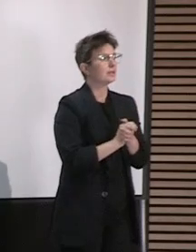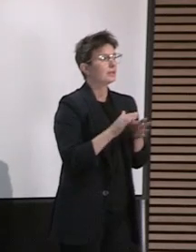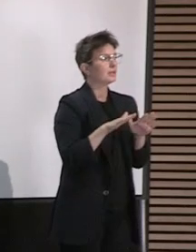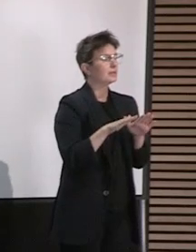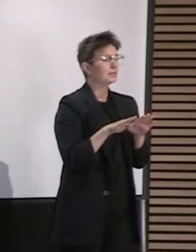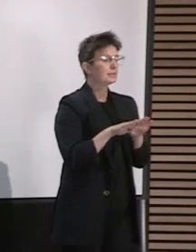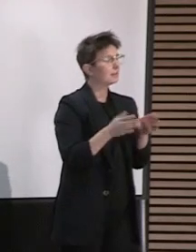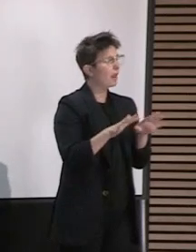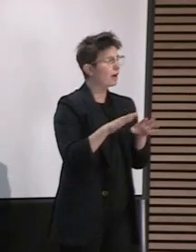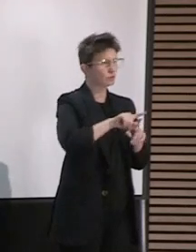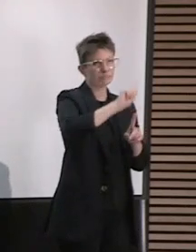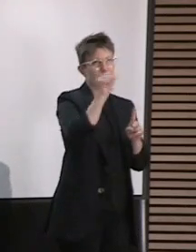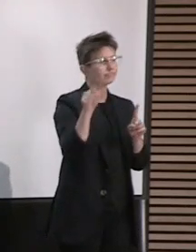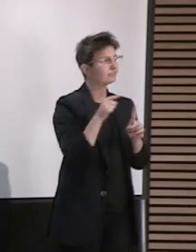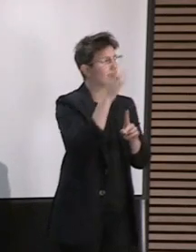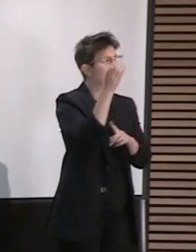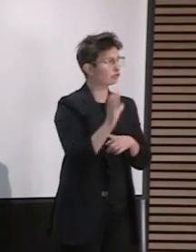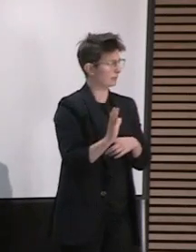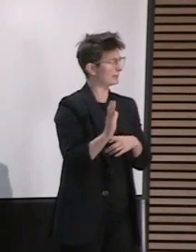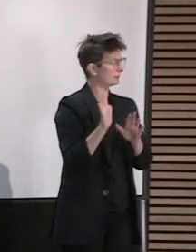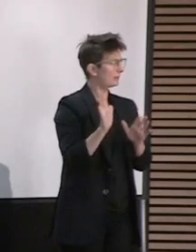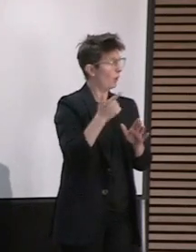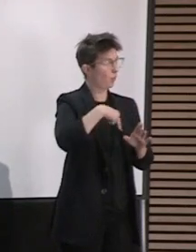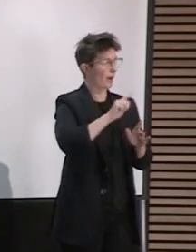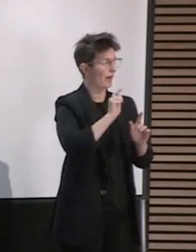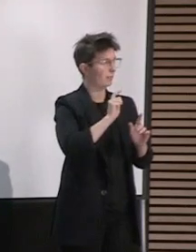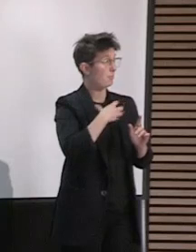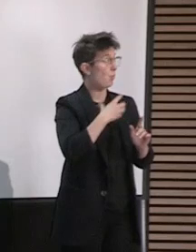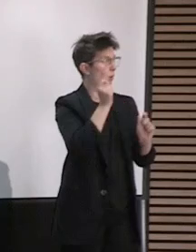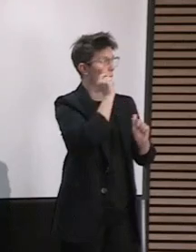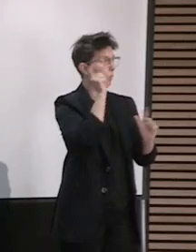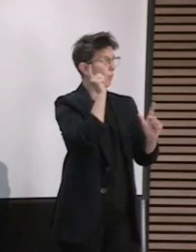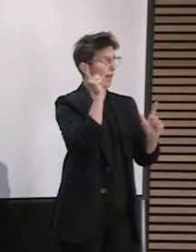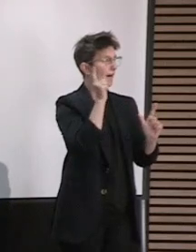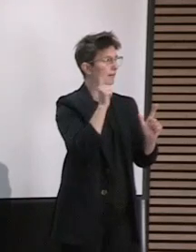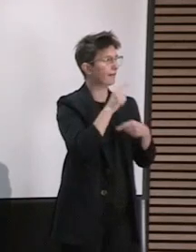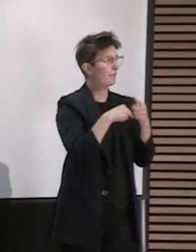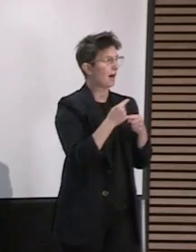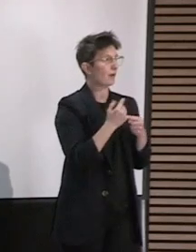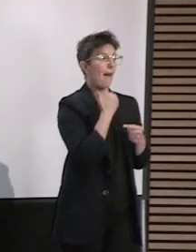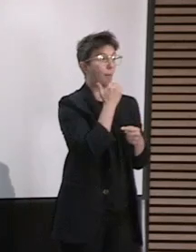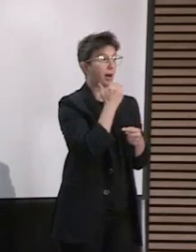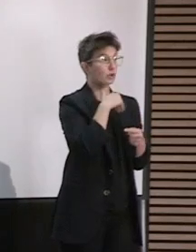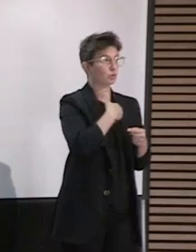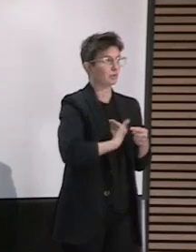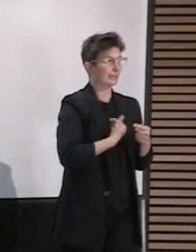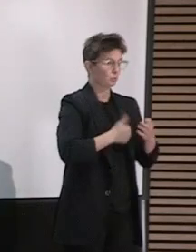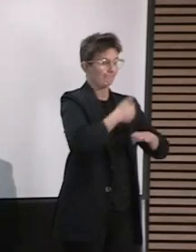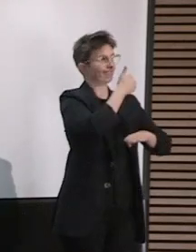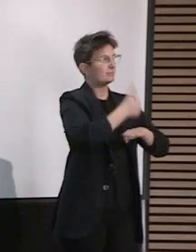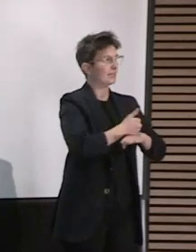i nga ra o mua? GRAN